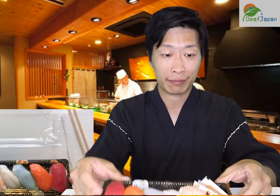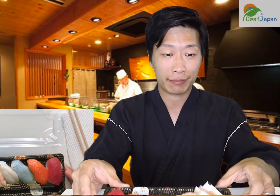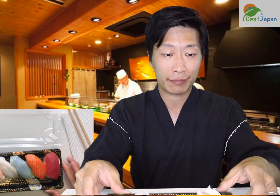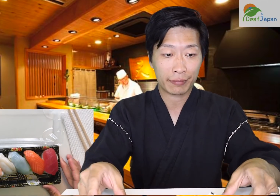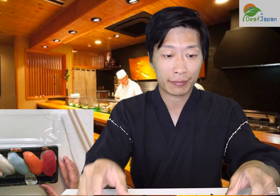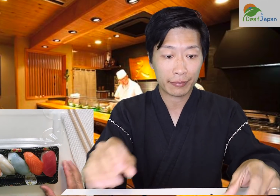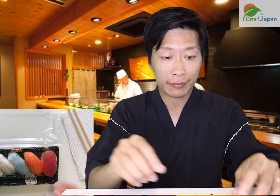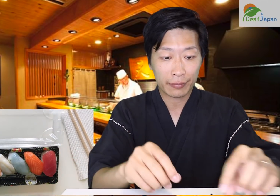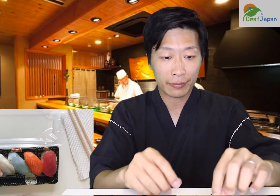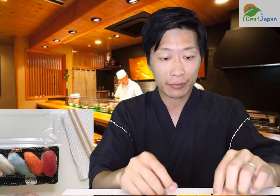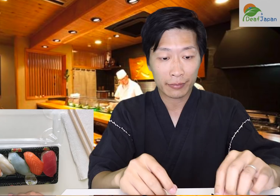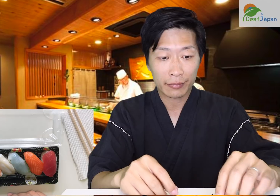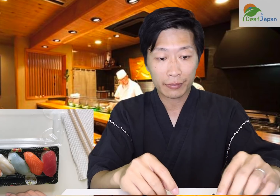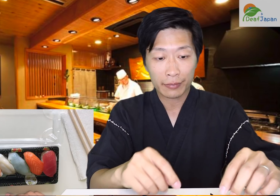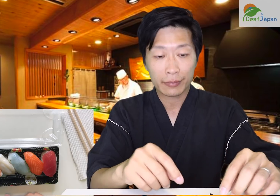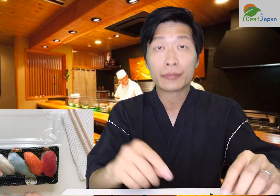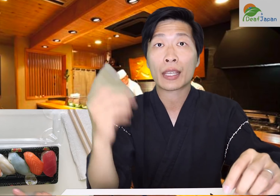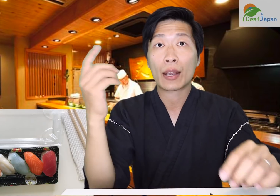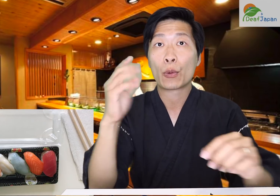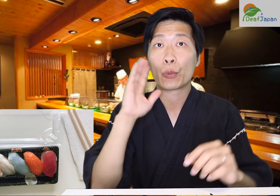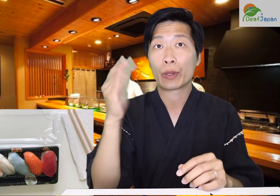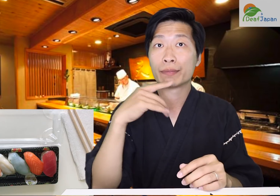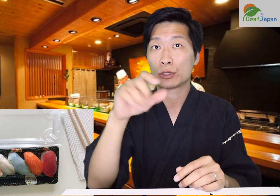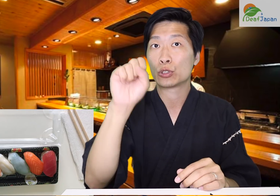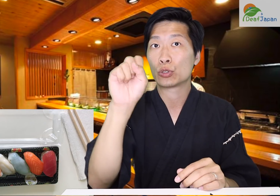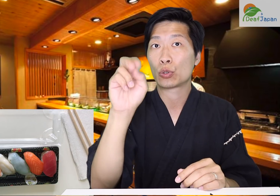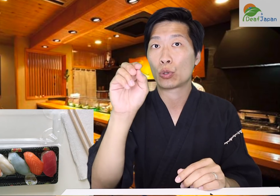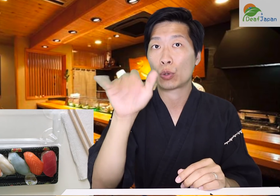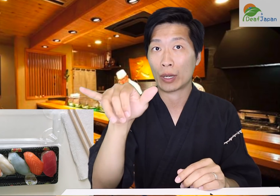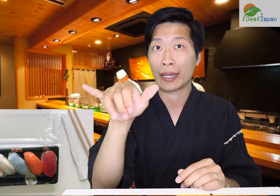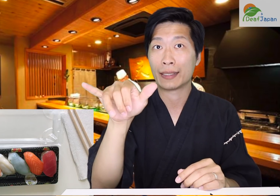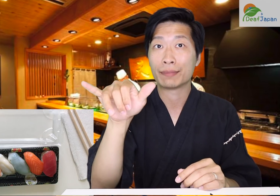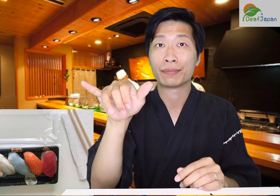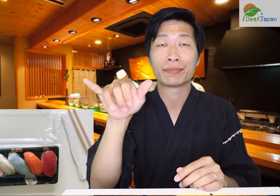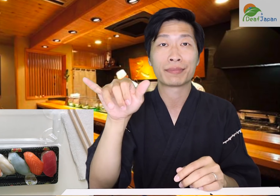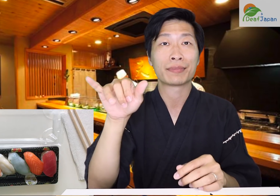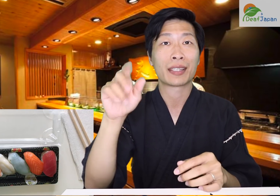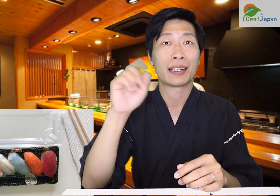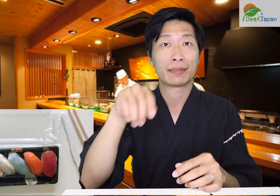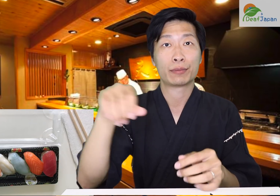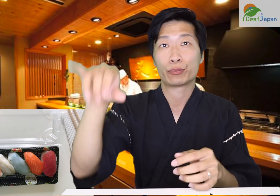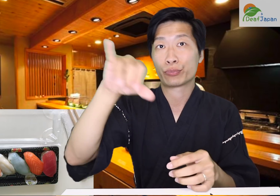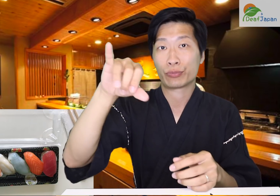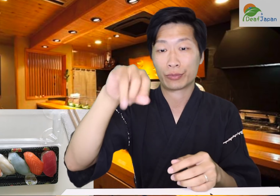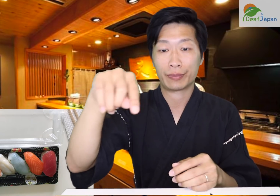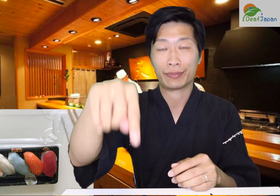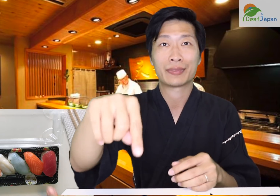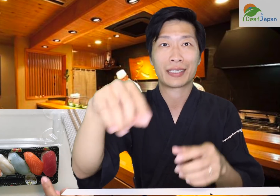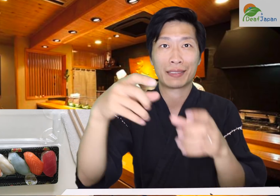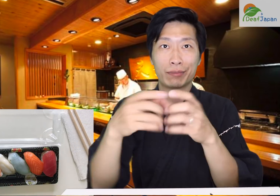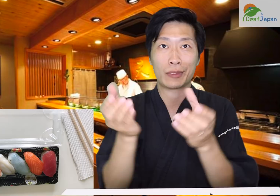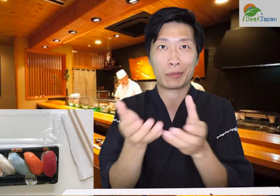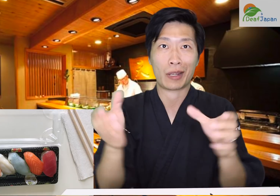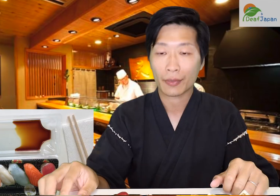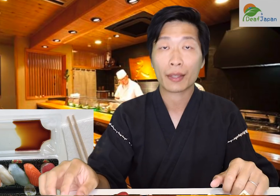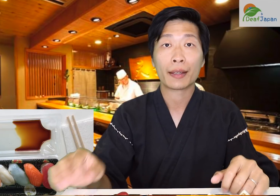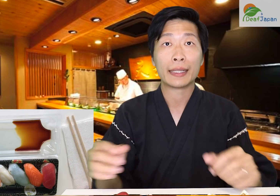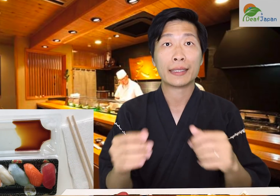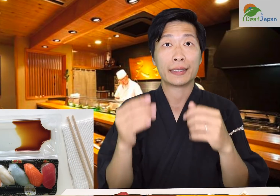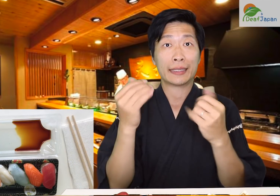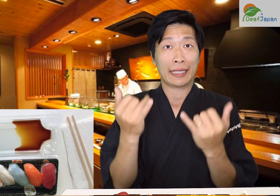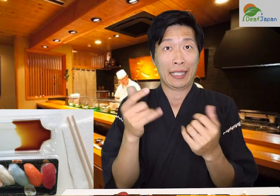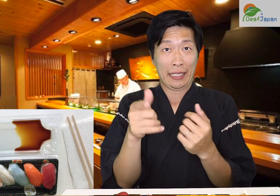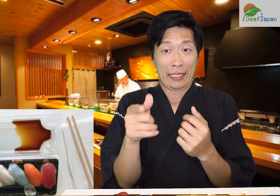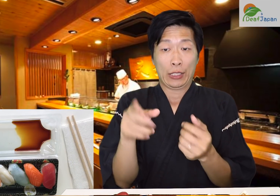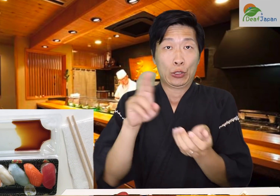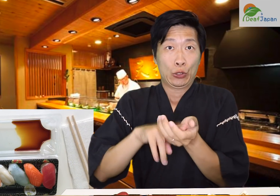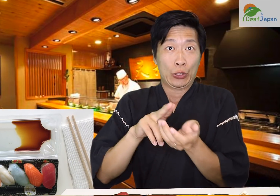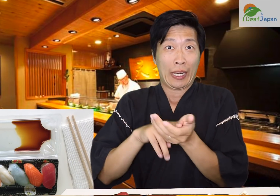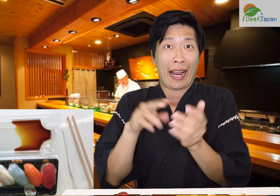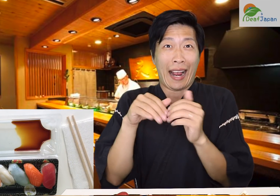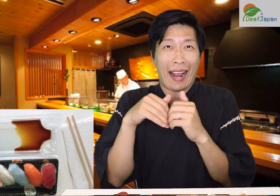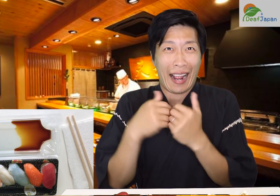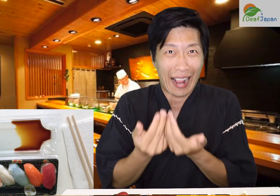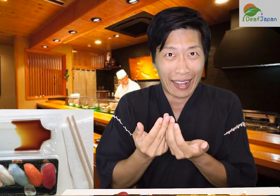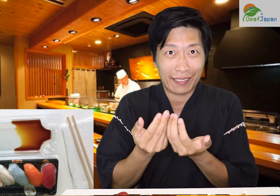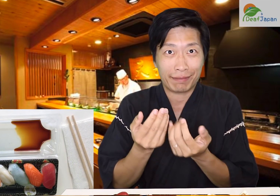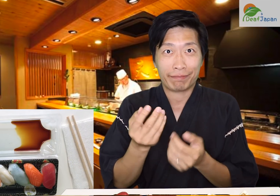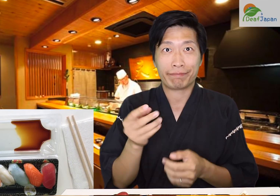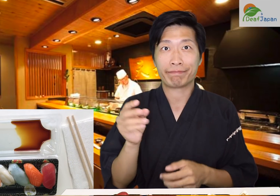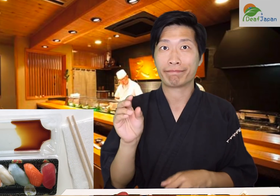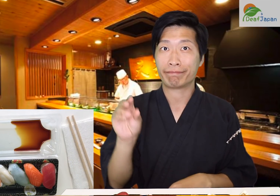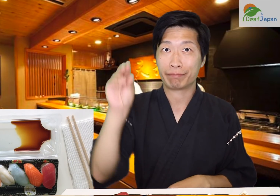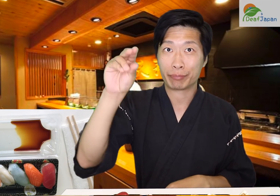Die meisten tun die Soja-Soße in den oberen Teil der Box.